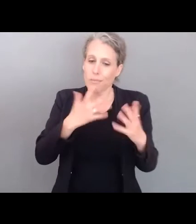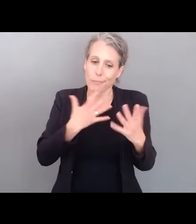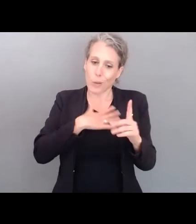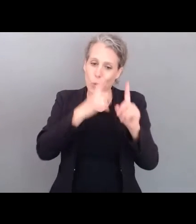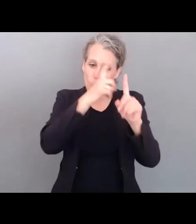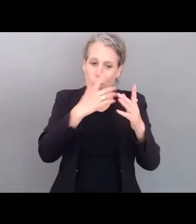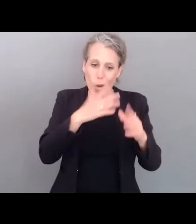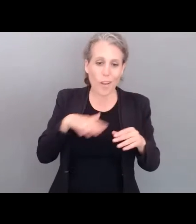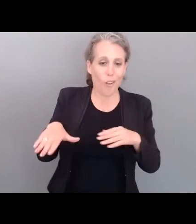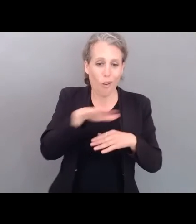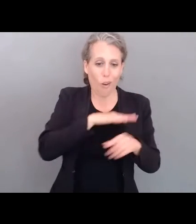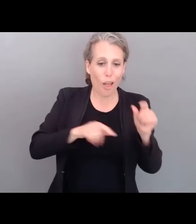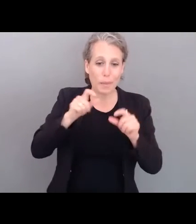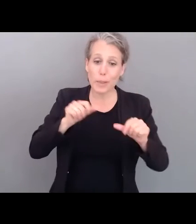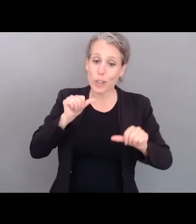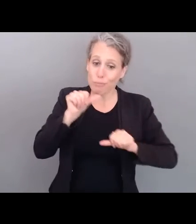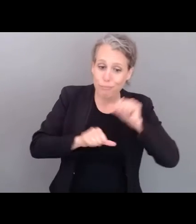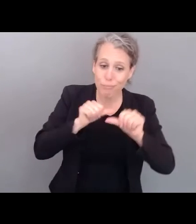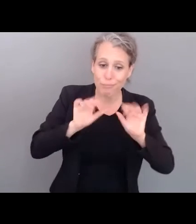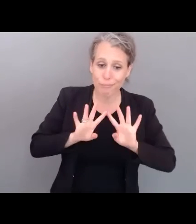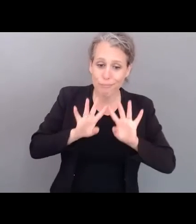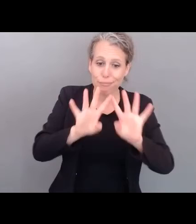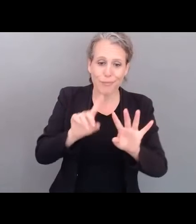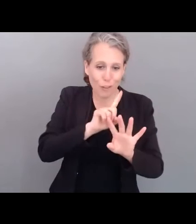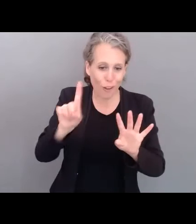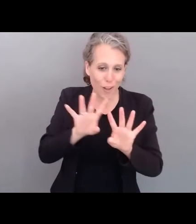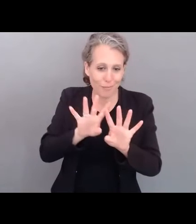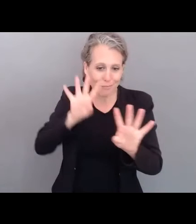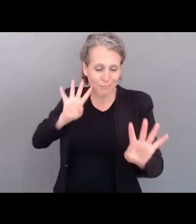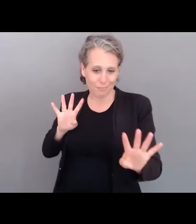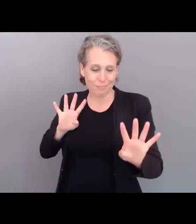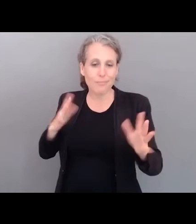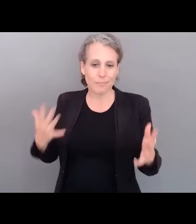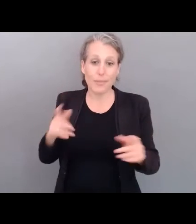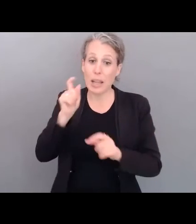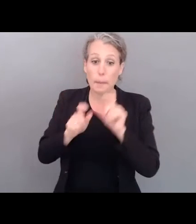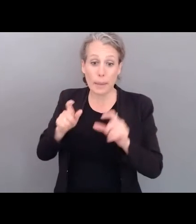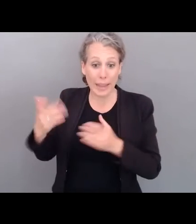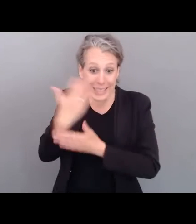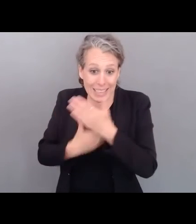educación, y {Inaudible} el reconocimiento de que estamos considerando que nadie se